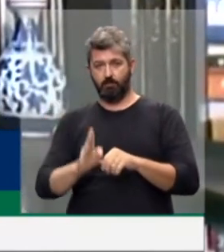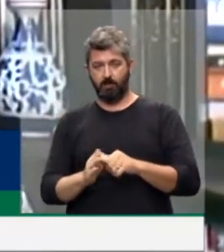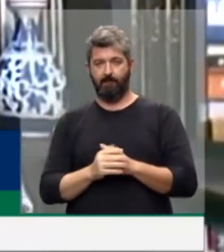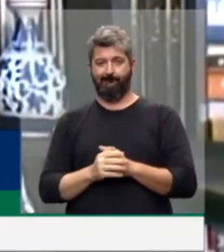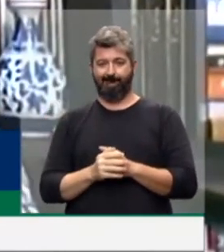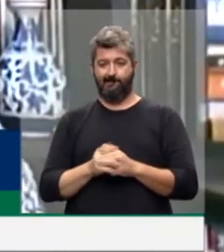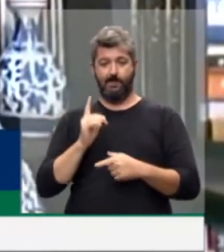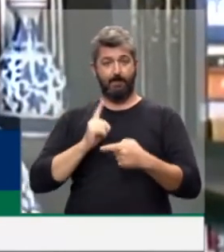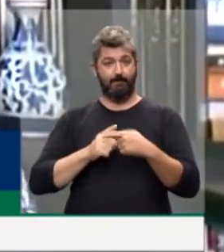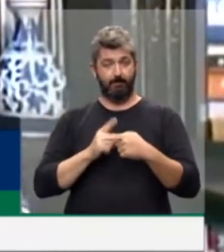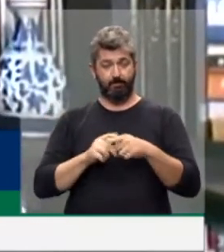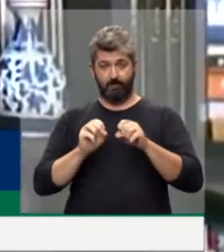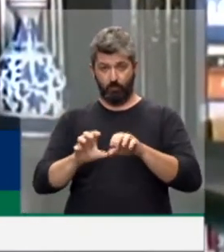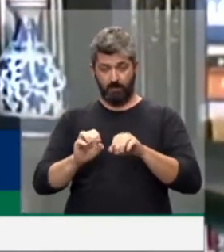DE SUA ROTA EM RELAÇÃO A EDUCAÇÃO PÚBLICA E GRATUITA